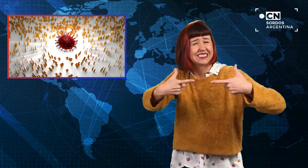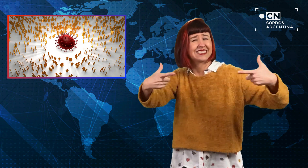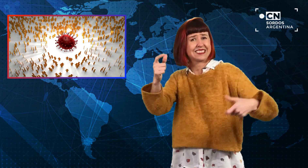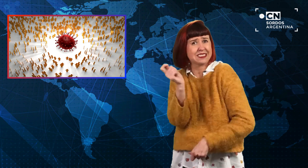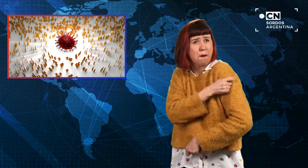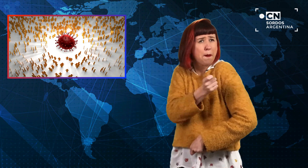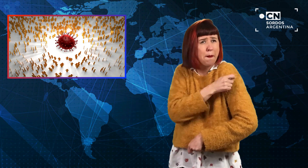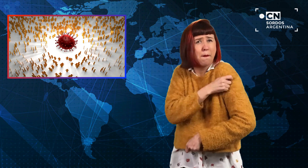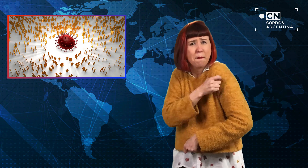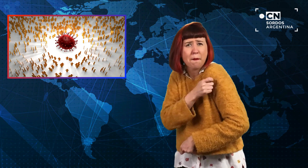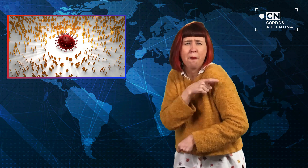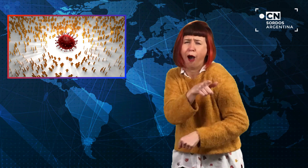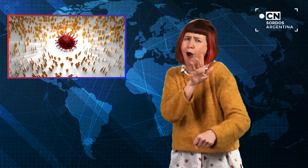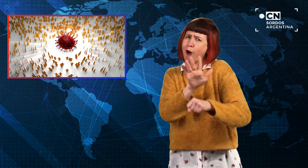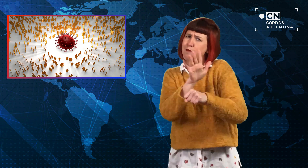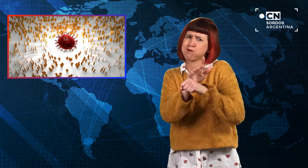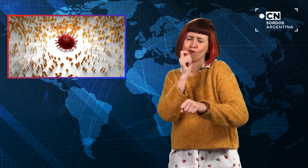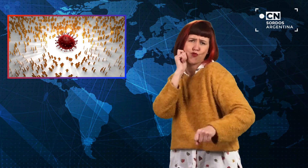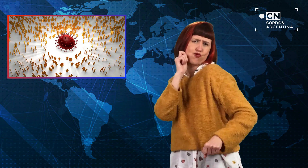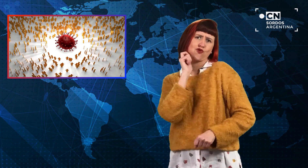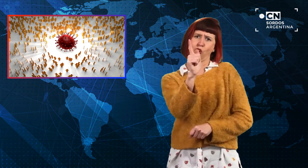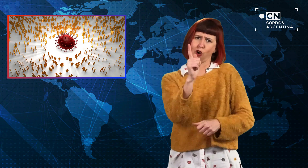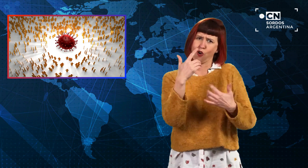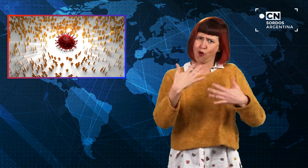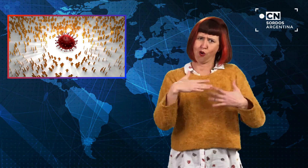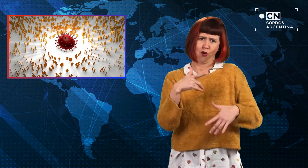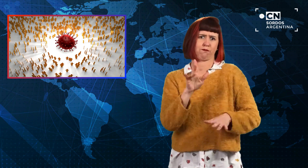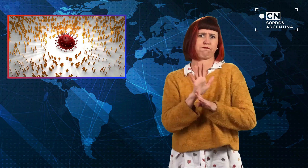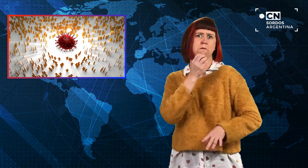contra el coronavirus "lo antes posible" utilizando las combinaciones